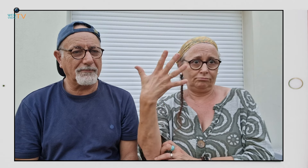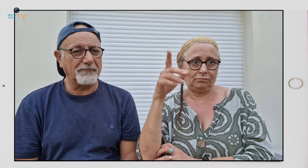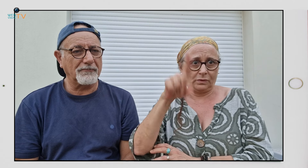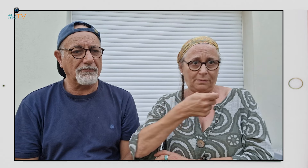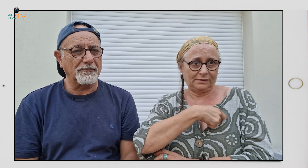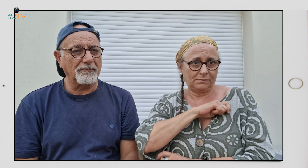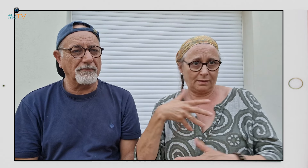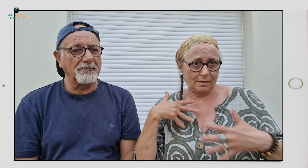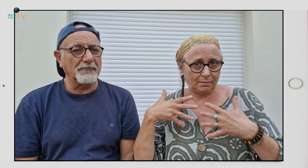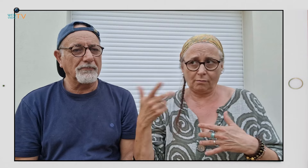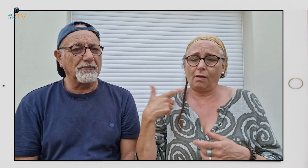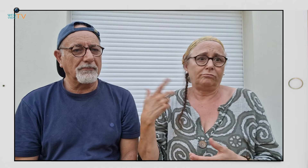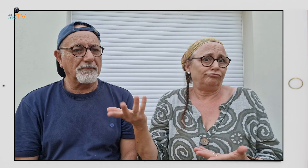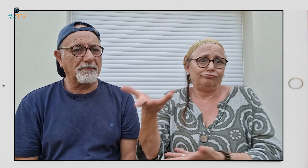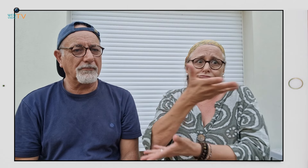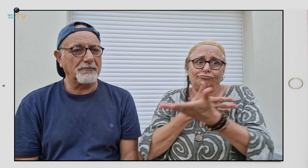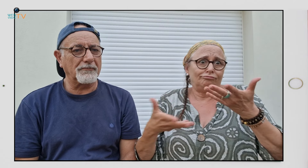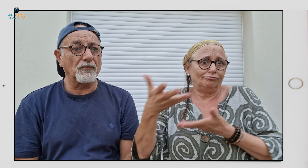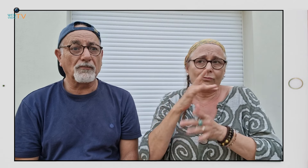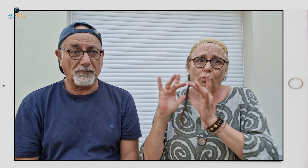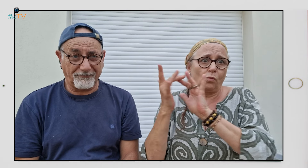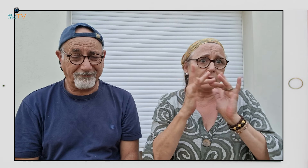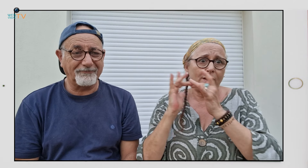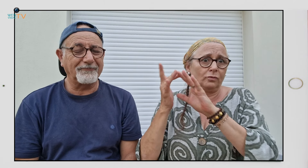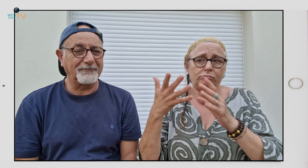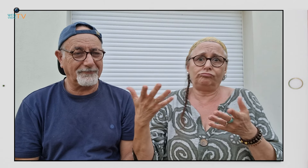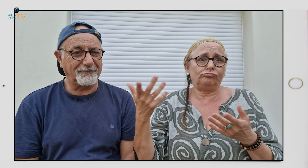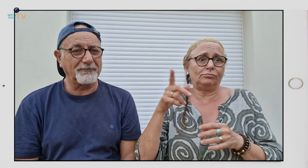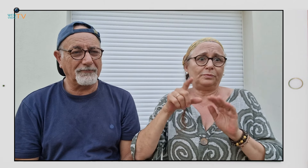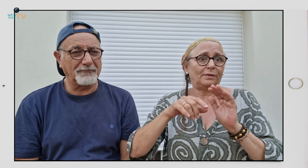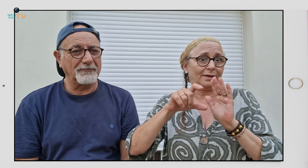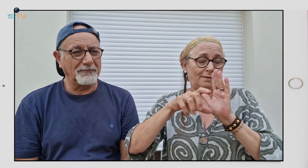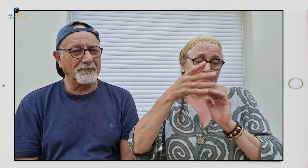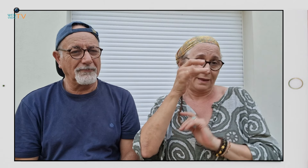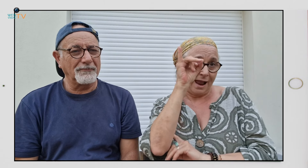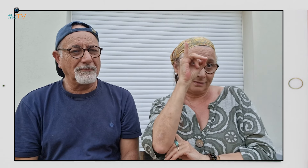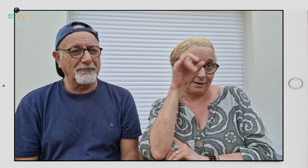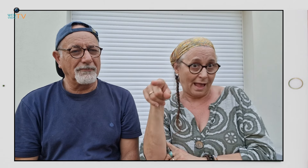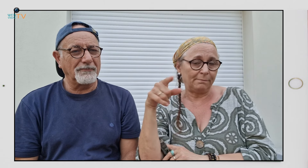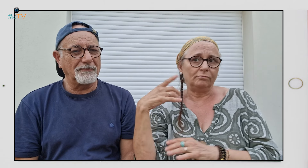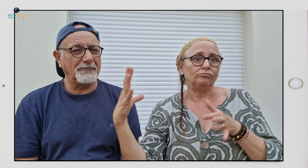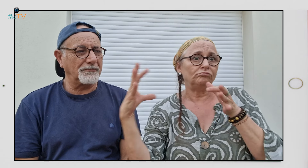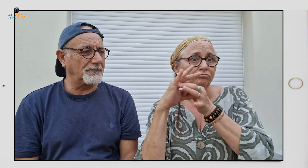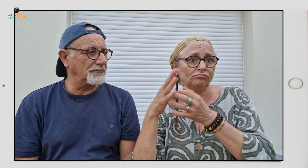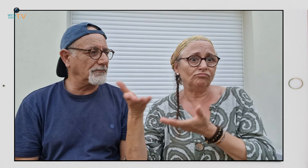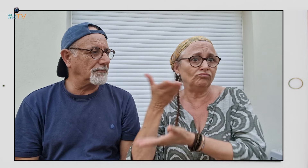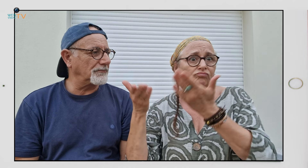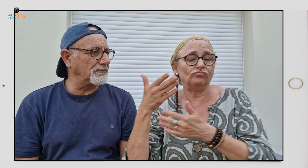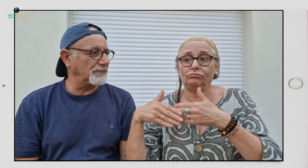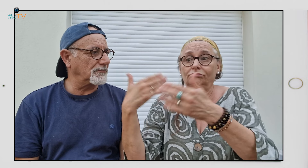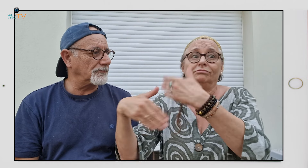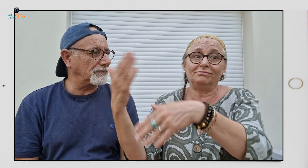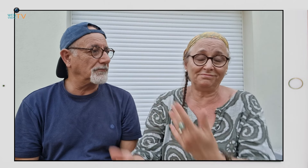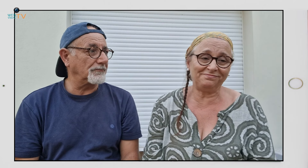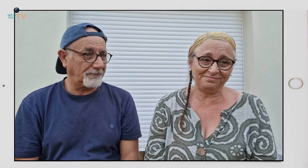también colaboró en el espectáculo, compartiendo historias en Instagram, etc.